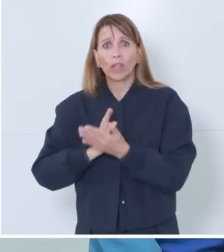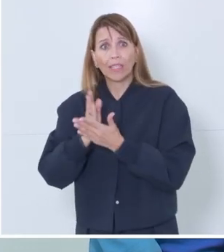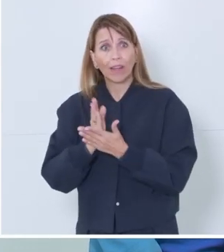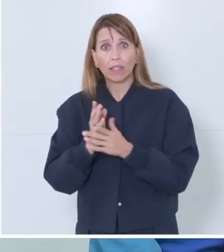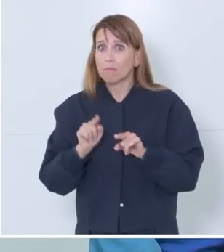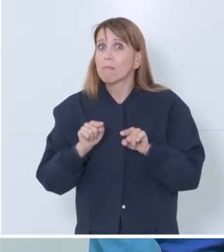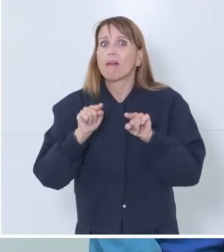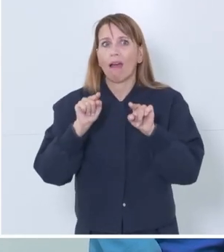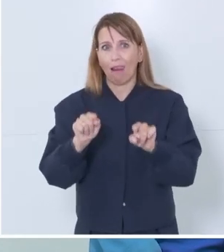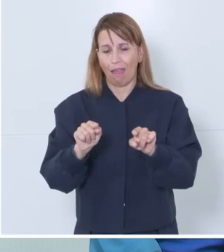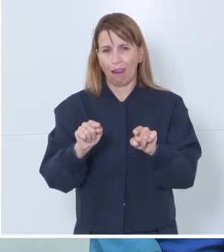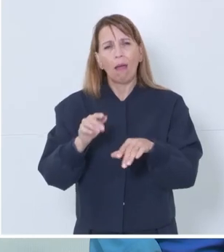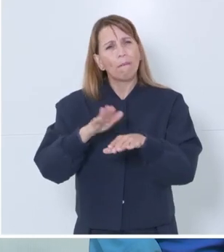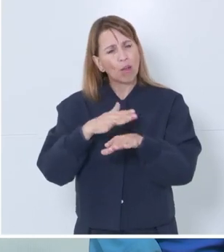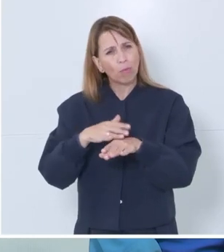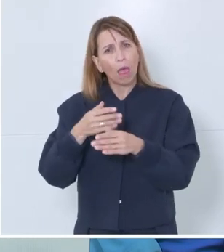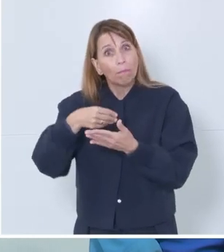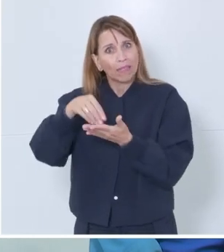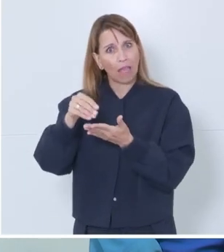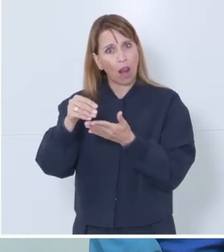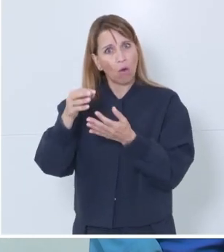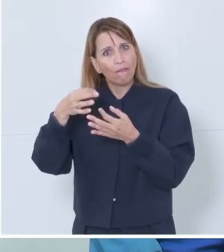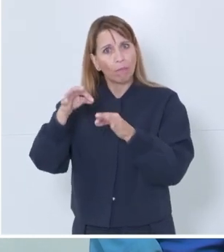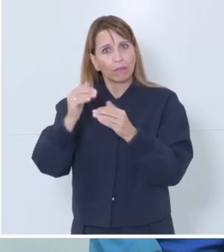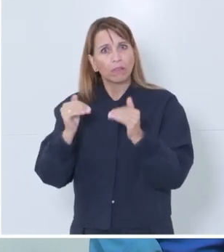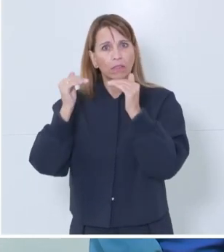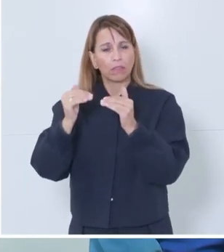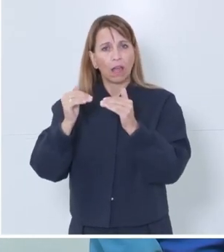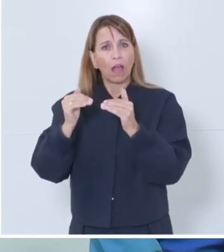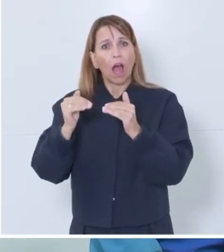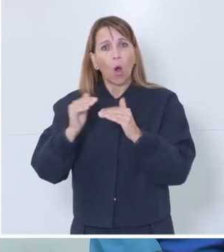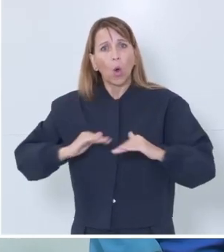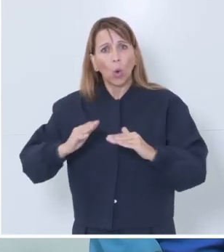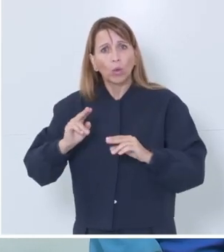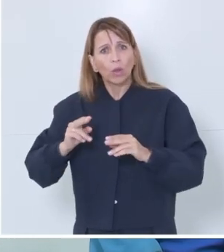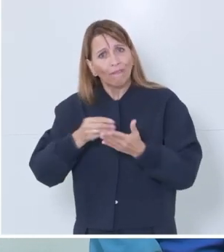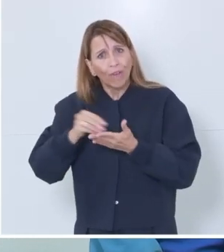denke hier an die bessere Bezahlung, an die höhere Grundvergütung, die jedes Jahr auch gestiegen ist,